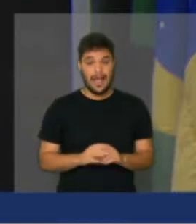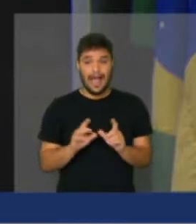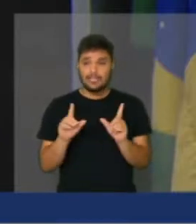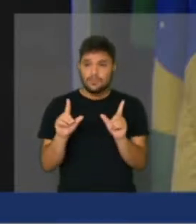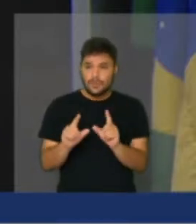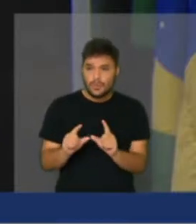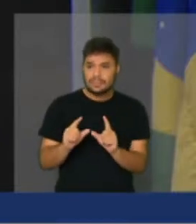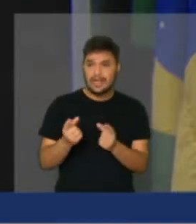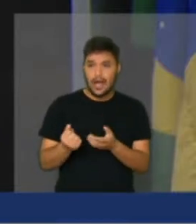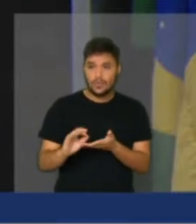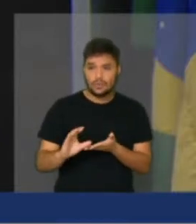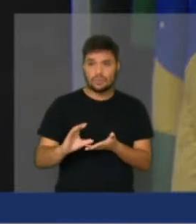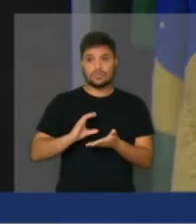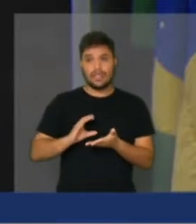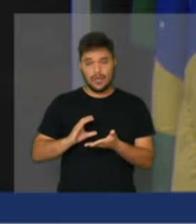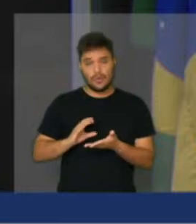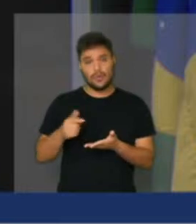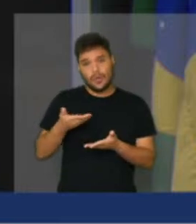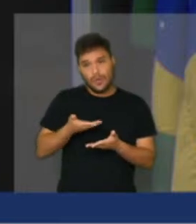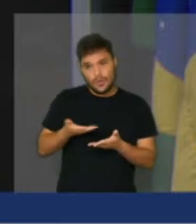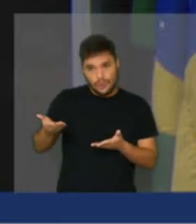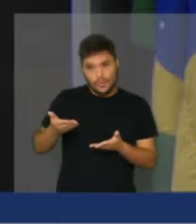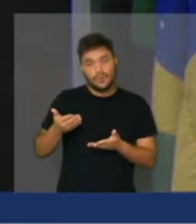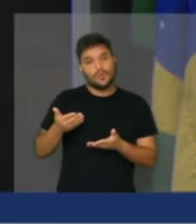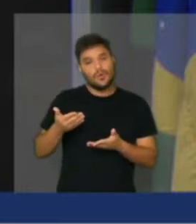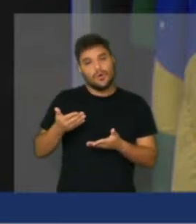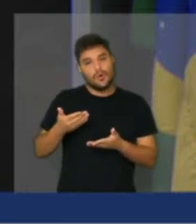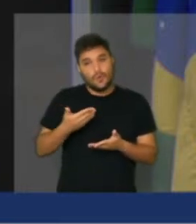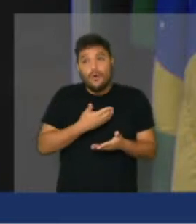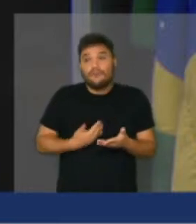A QUEDA NA ARRECADAÇÃO TEM, NATURALMENTE, REFLEXO DE DIFÍCIL SUPERAÇÃO, PARA QUE O EQUILÍBRIO SUSTENTÁVEL DAS